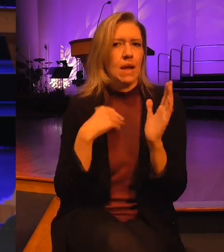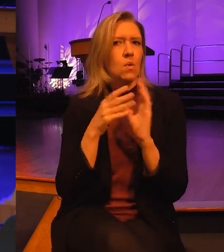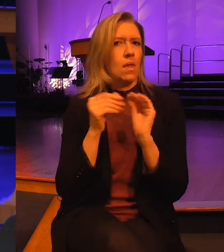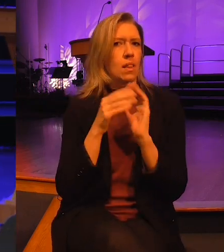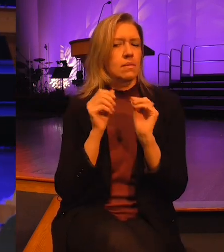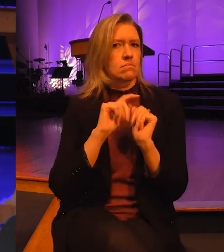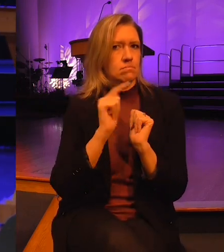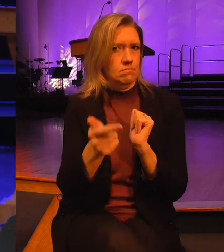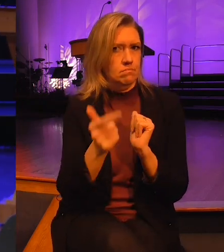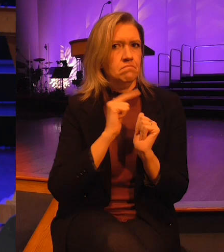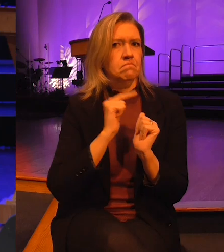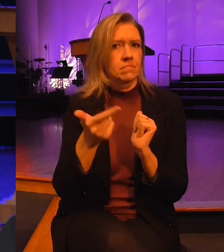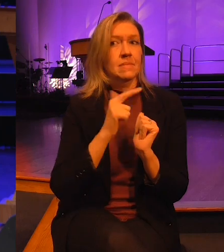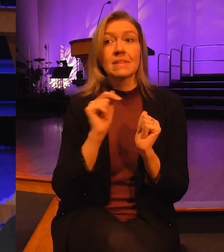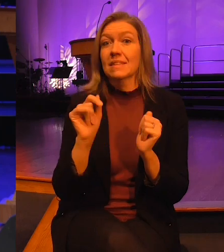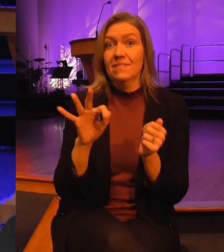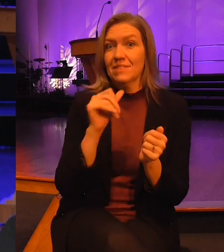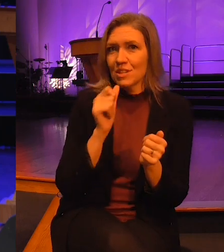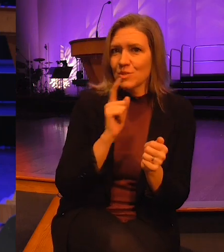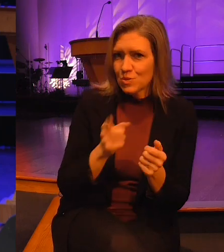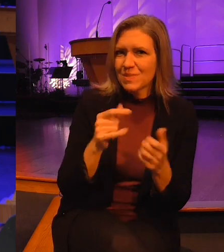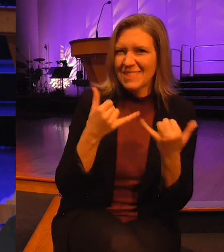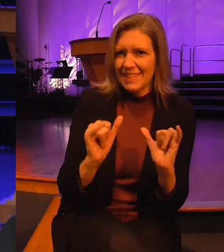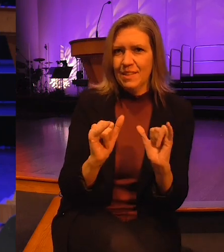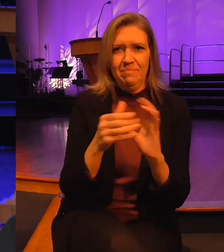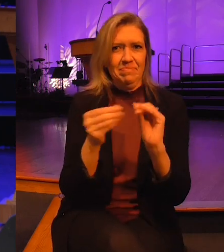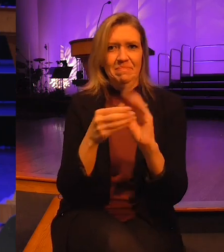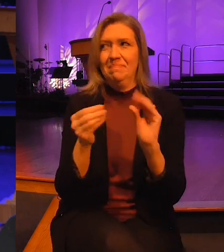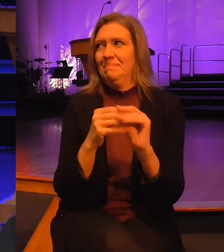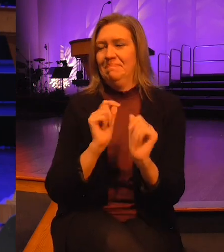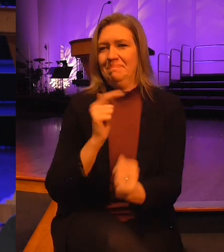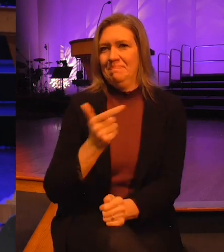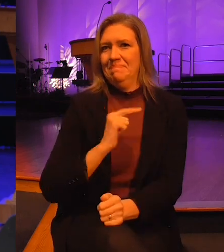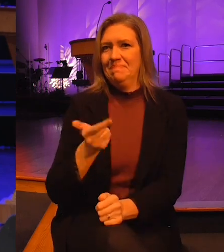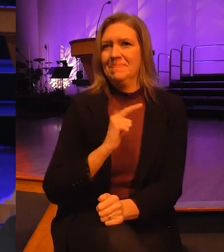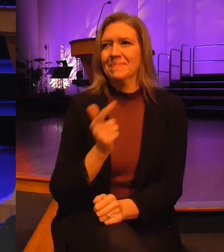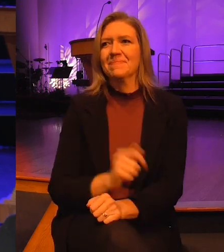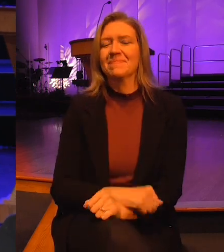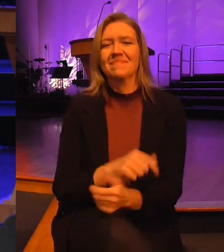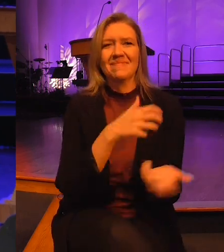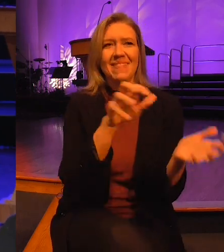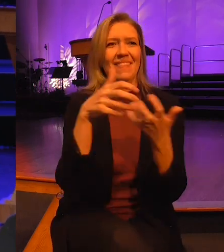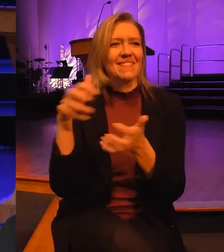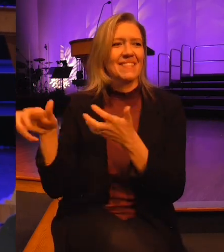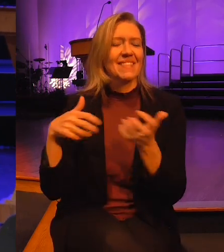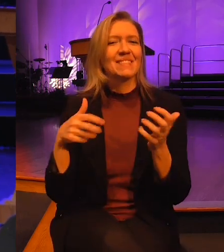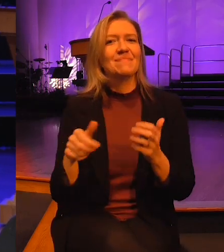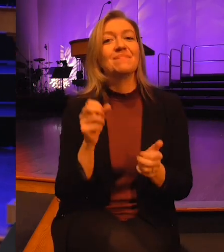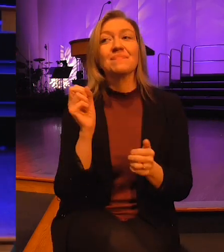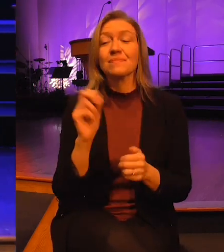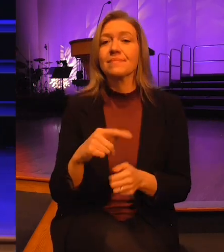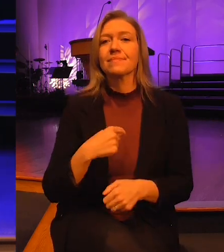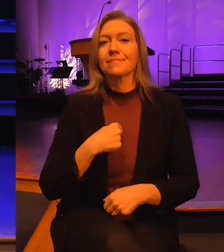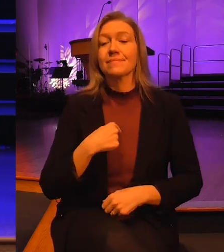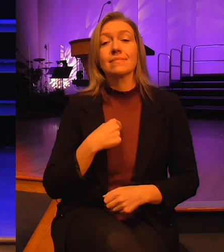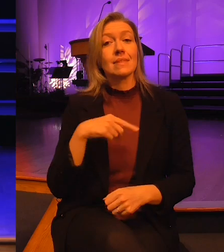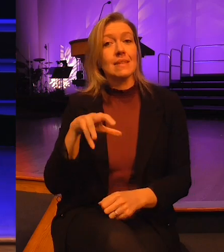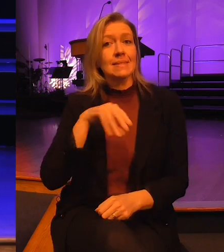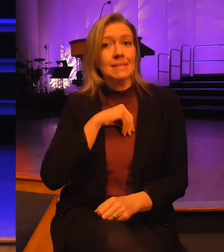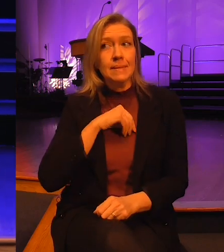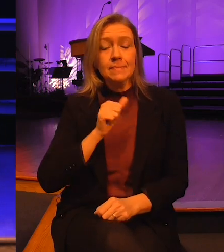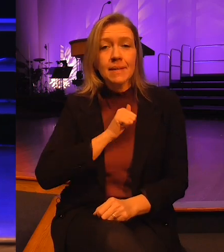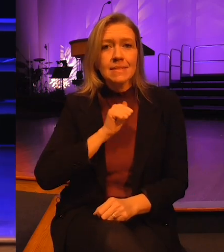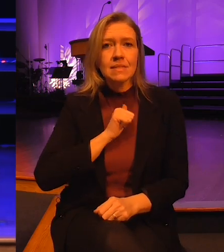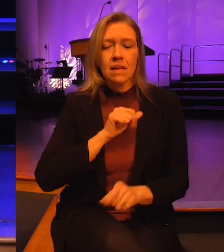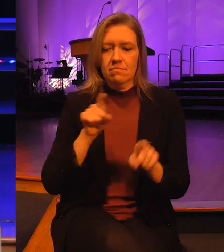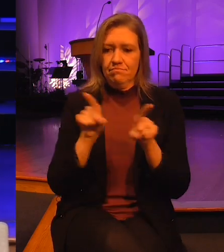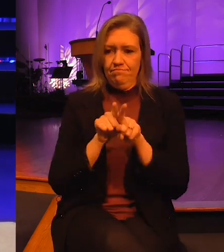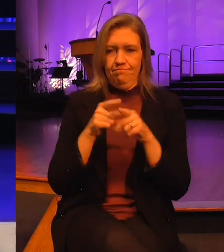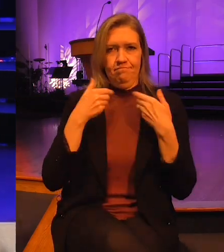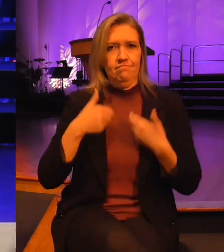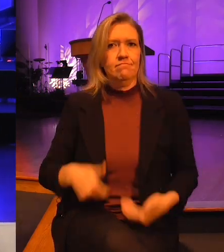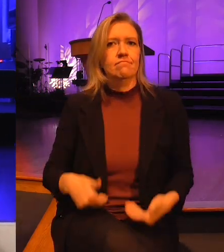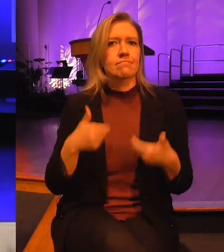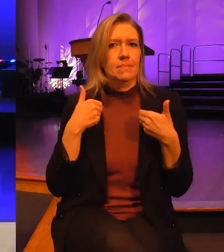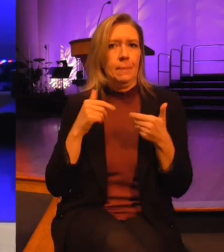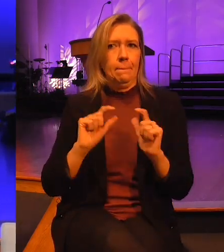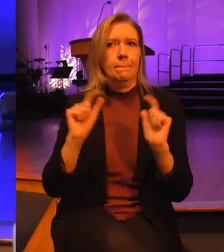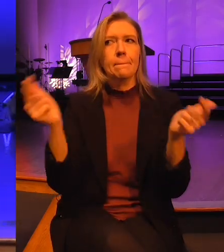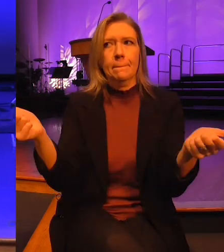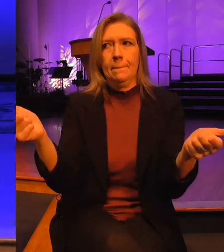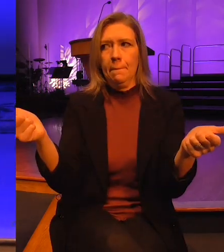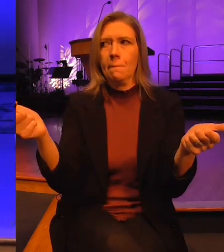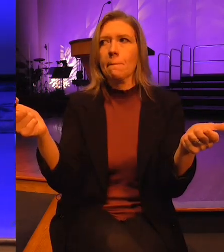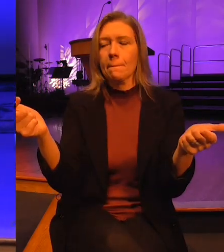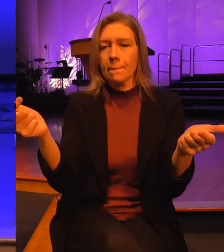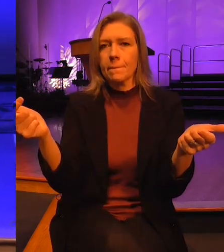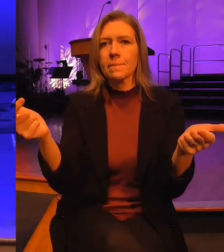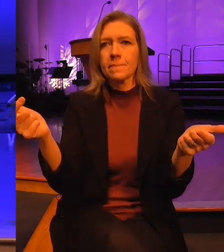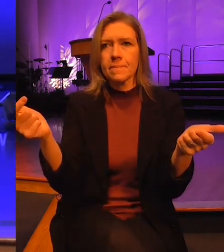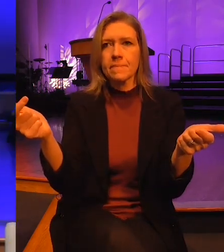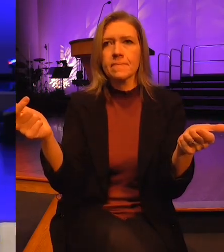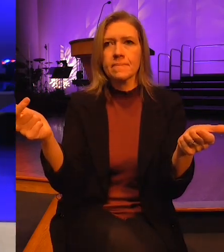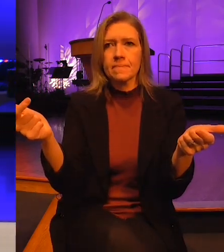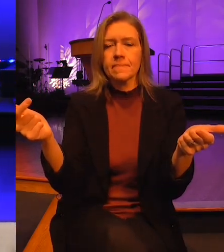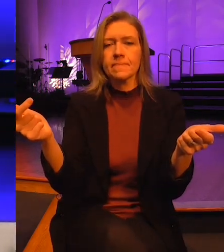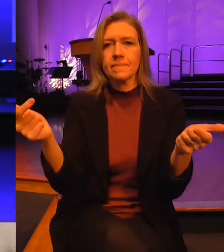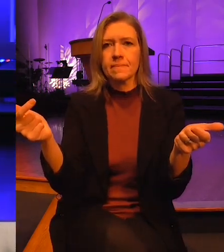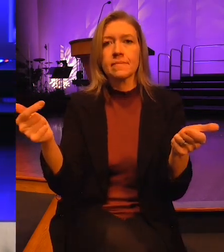cierto, aquí vamos. Me acepto tal como soy, tal como soy en este momento.